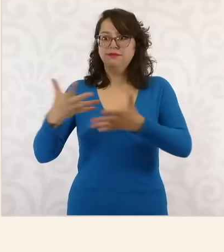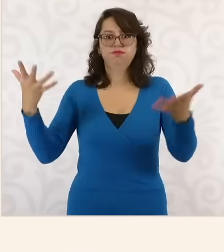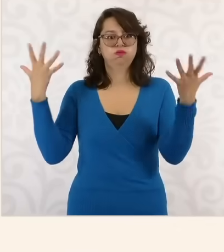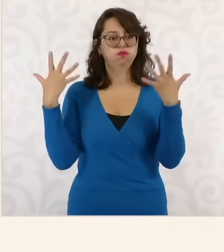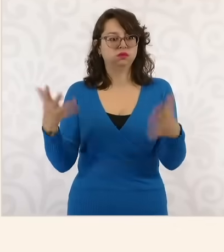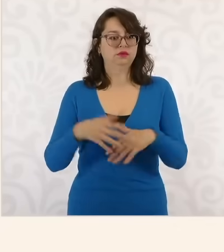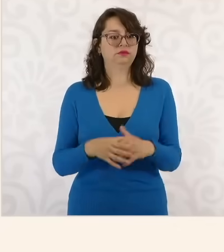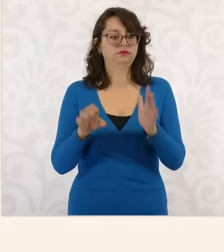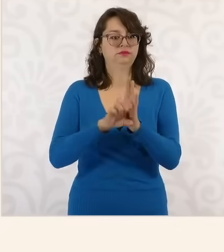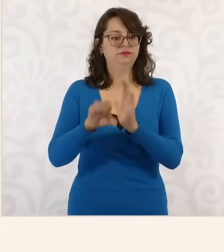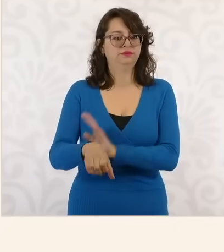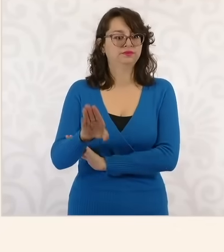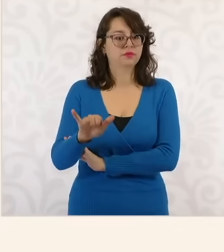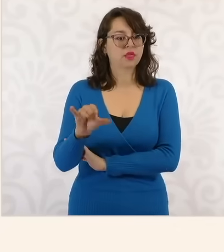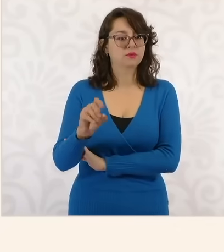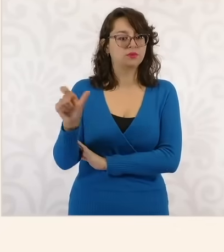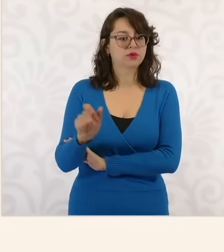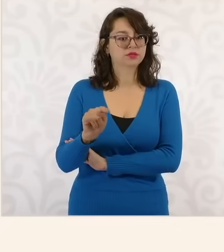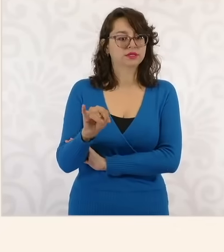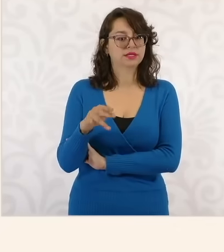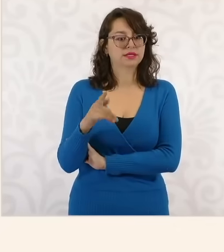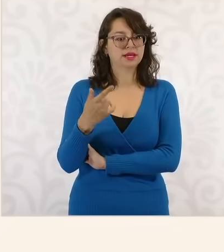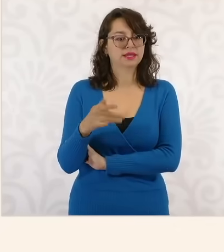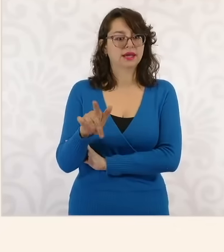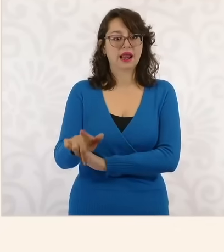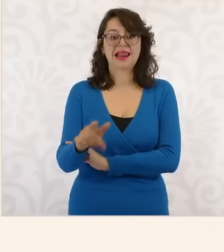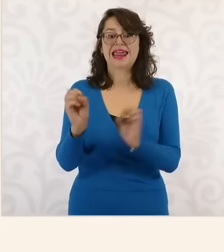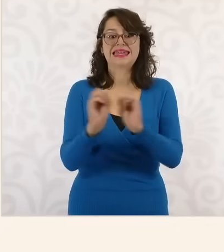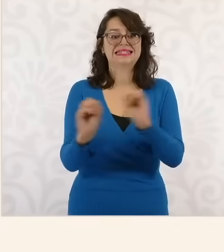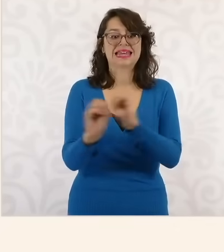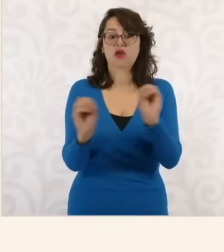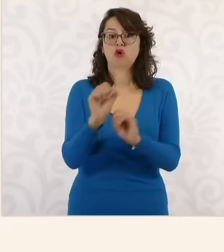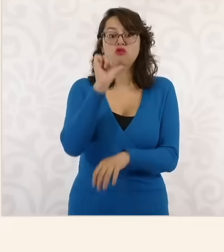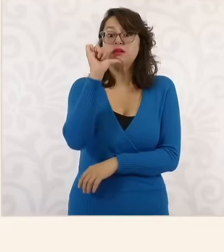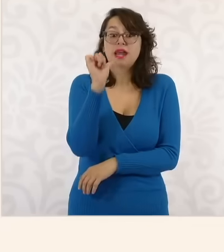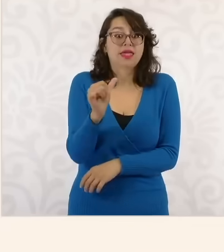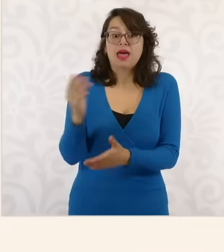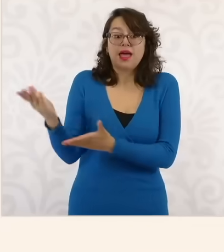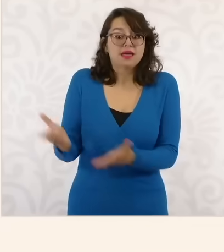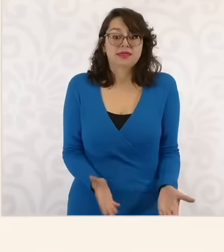Bioex Integral que no han entregado una sola pieza de lo que les ha pedido. 100% de incumplimiento.